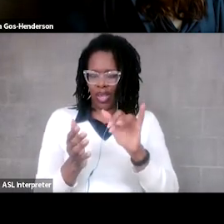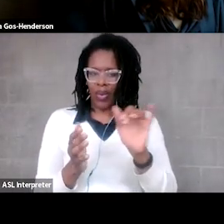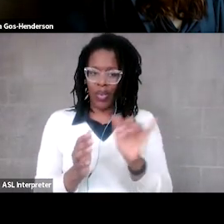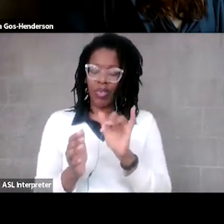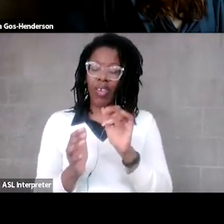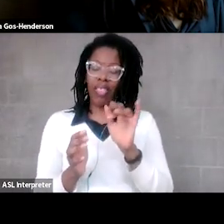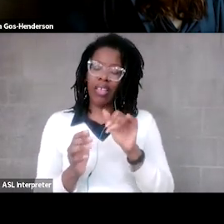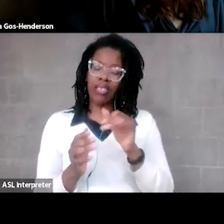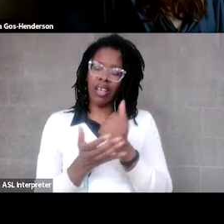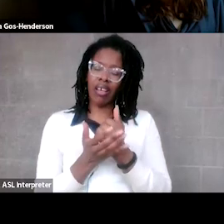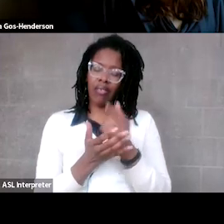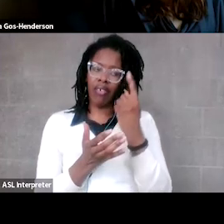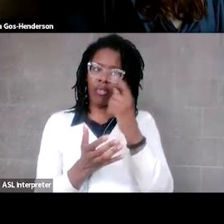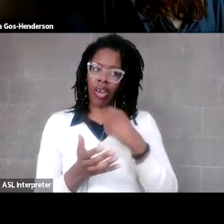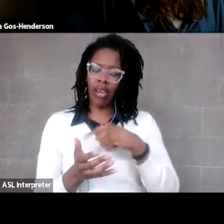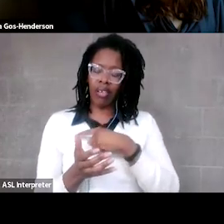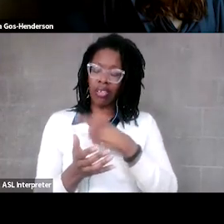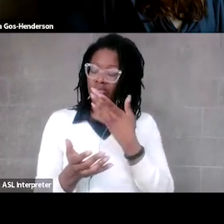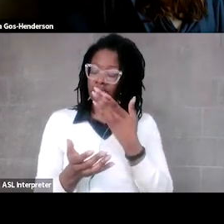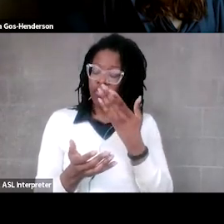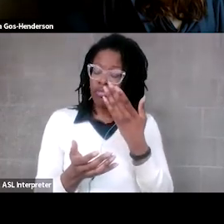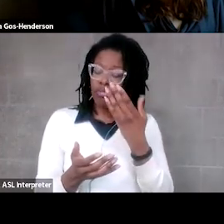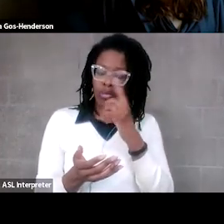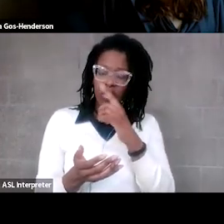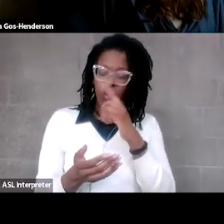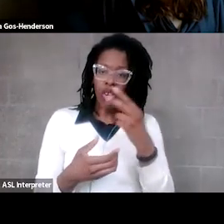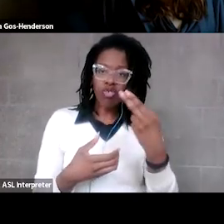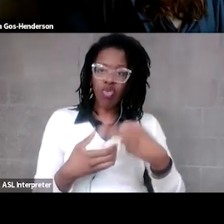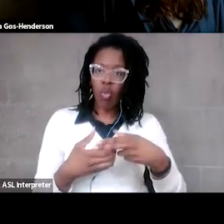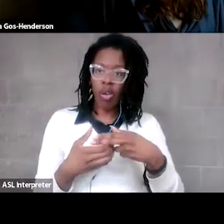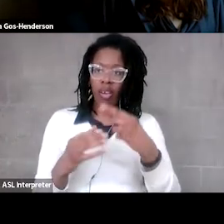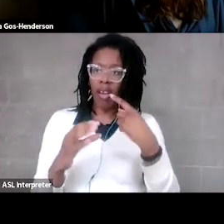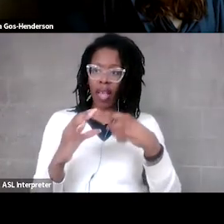Y luego queremos que se unan a nuestra lista de correo para que reciban todas estas actualizaciones.